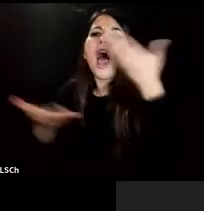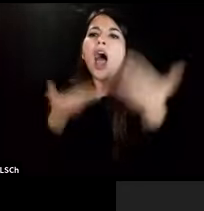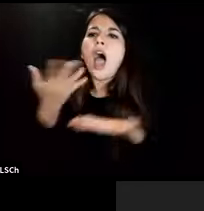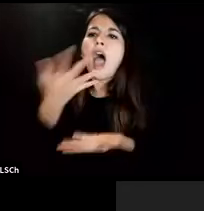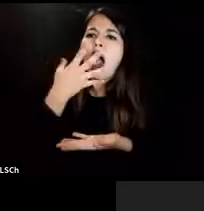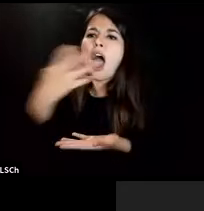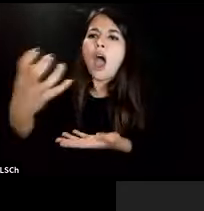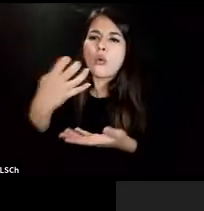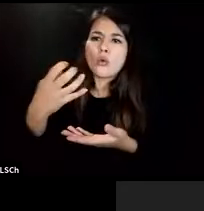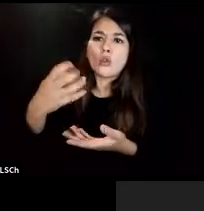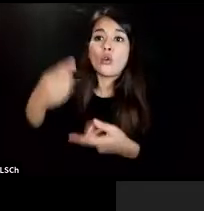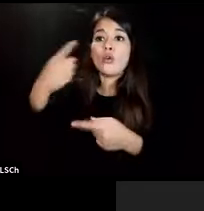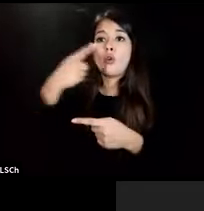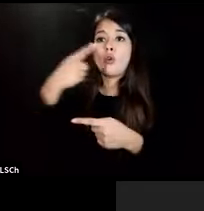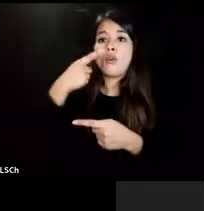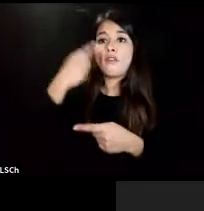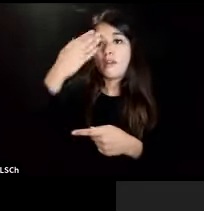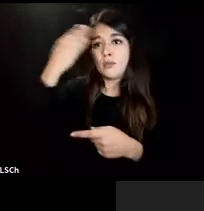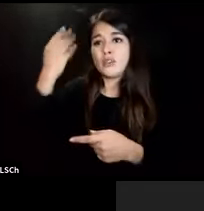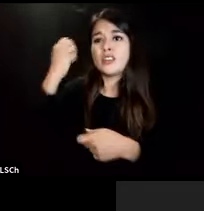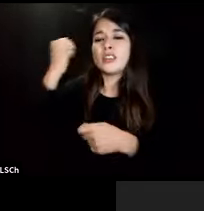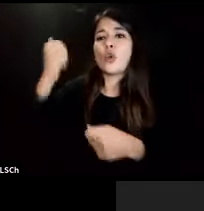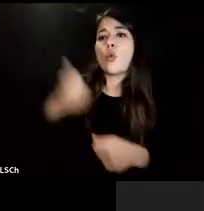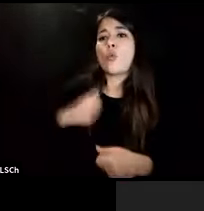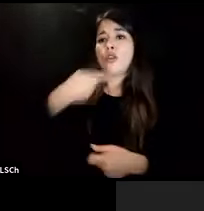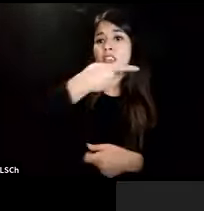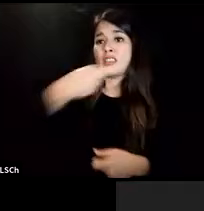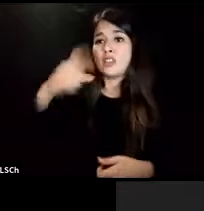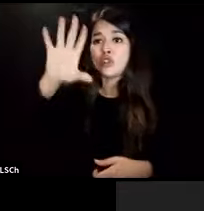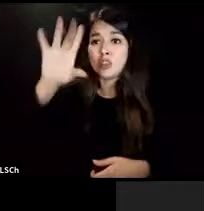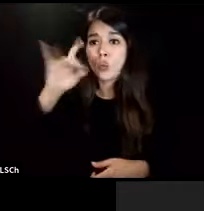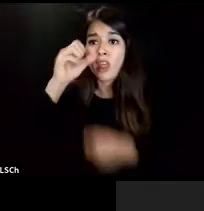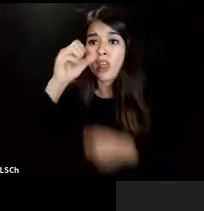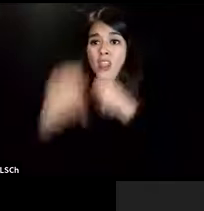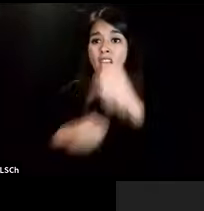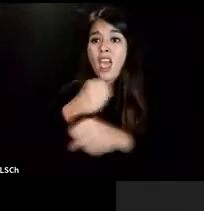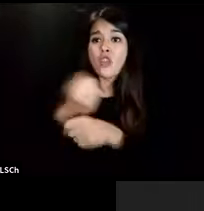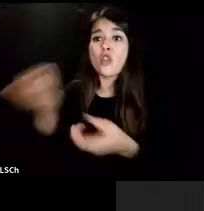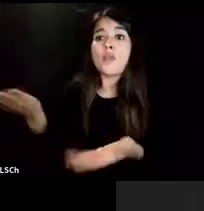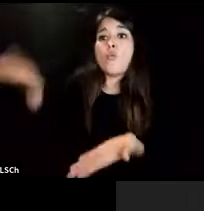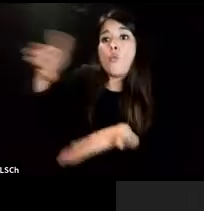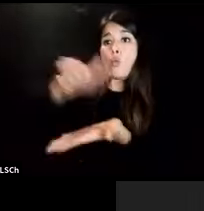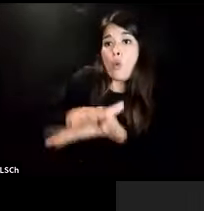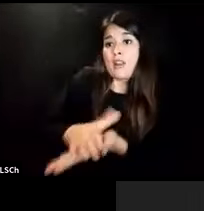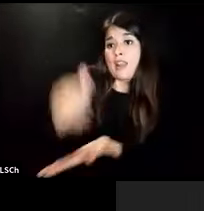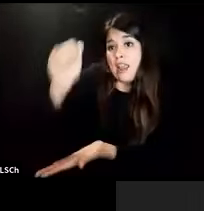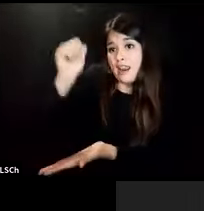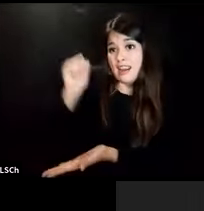(se cumplieron 150 años de su muerte ayer de hecho...) era un gran expositor y él